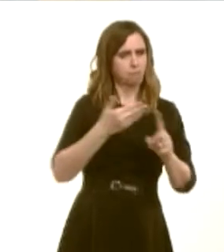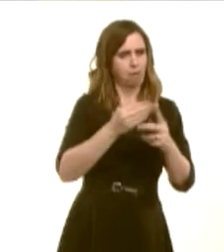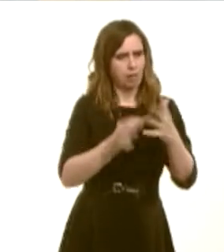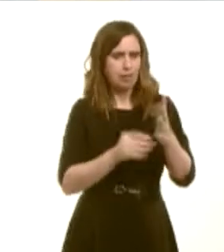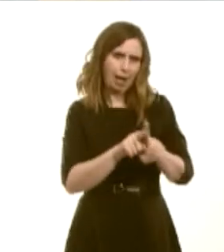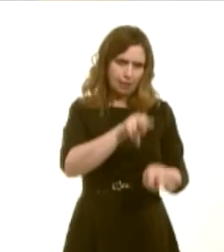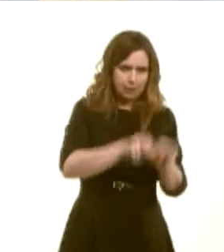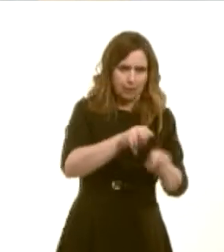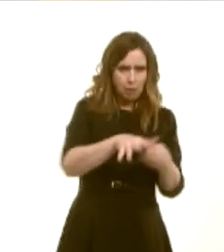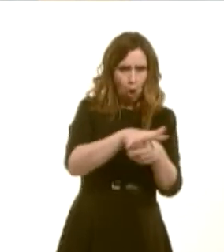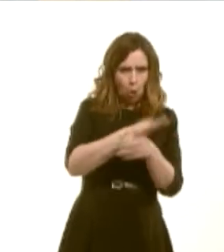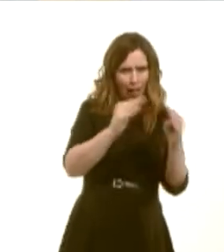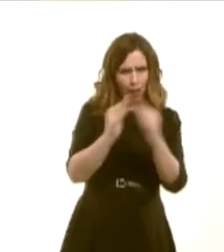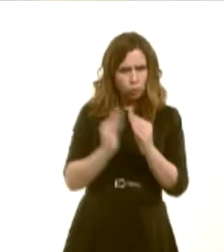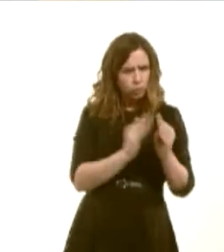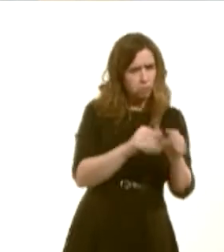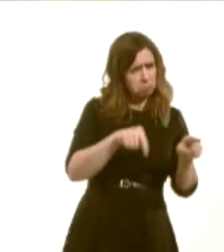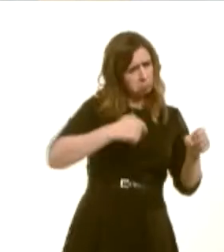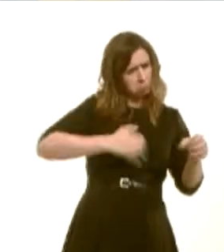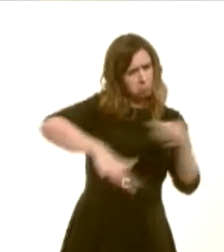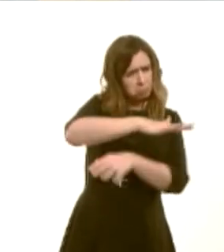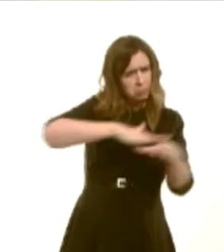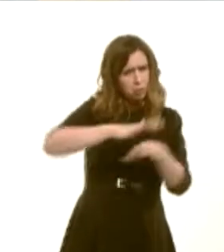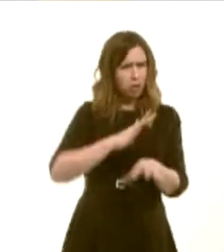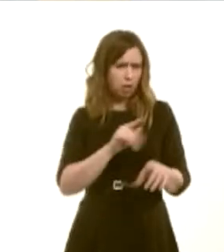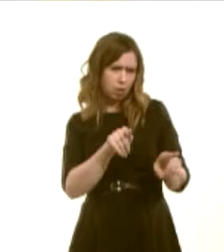cyfle deddfwriaethol y Mesur cynllunio i gryfhau eu gallu nhw i fedru cymryd penderfyniadau